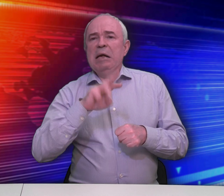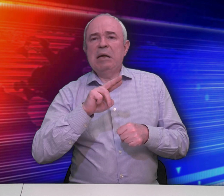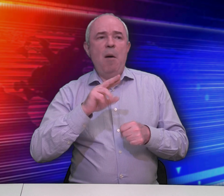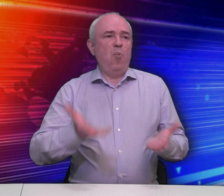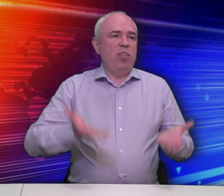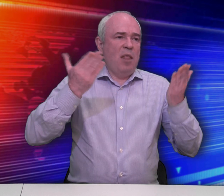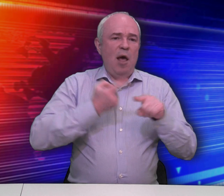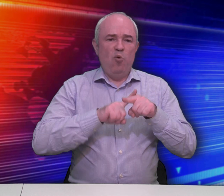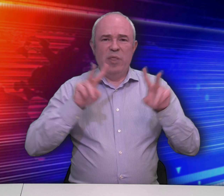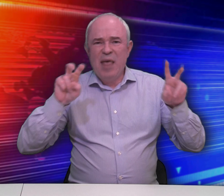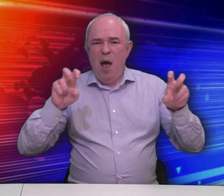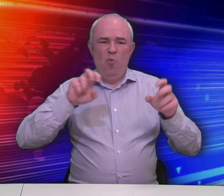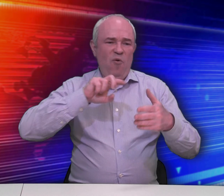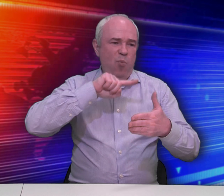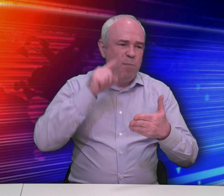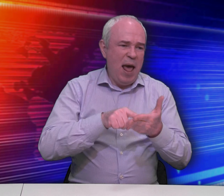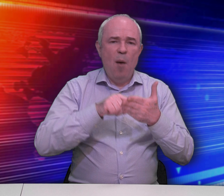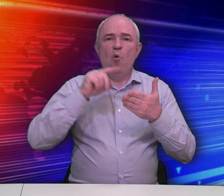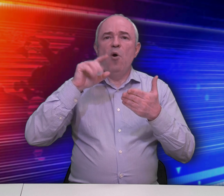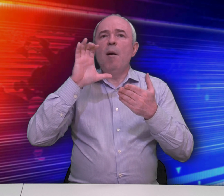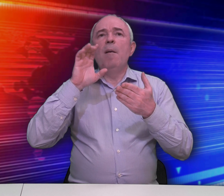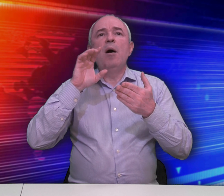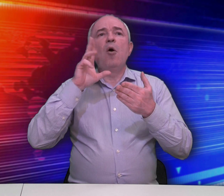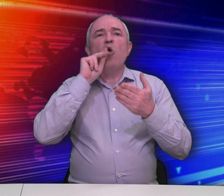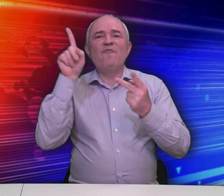он постоянно затрагивал эту тему